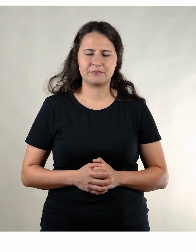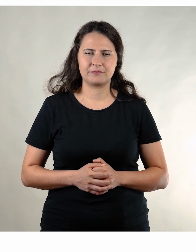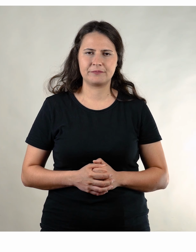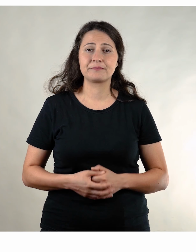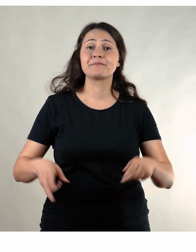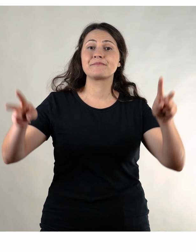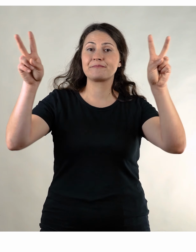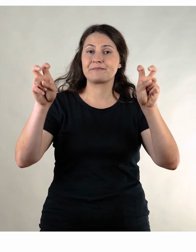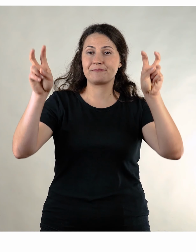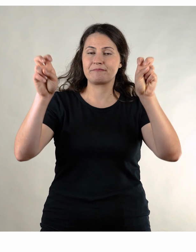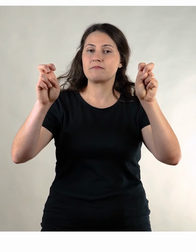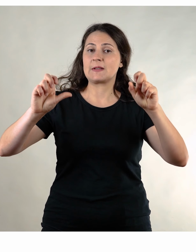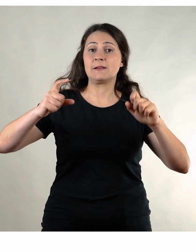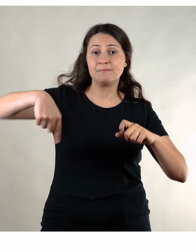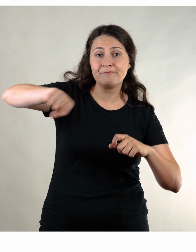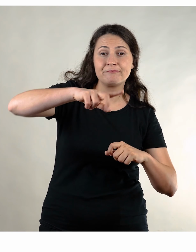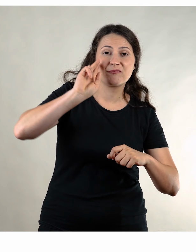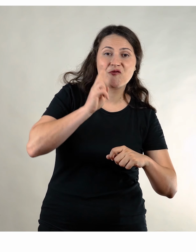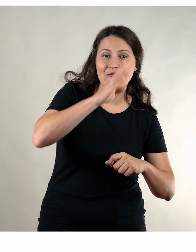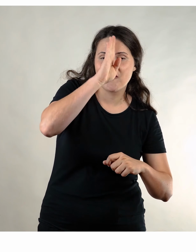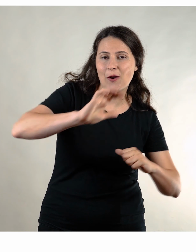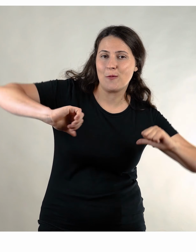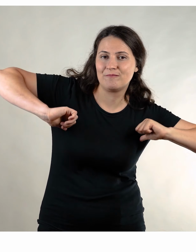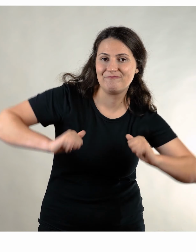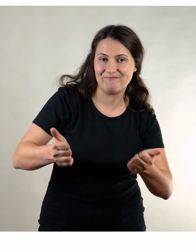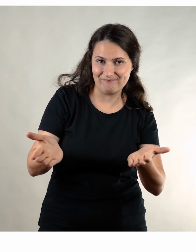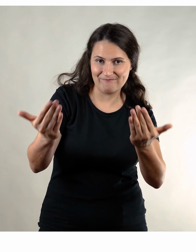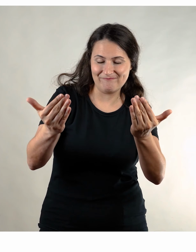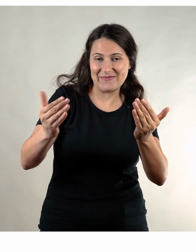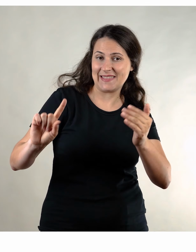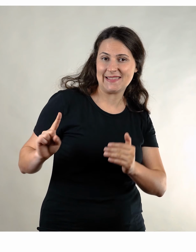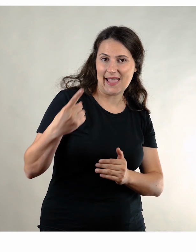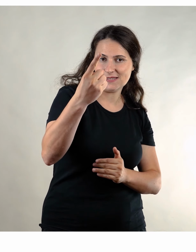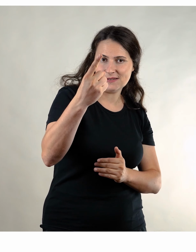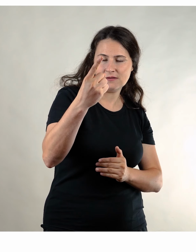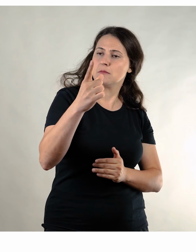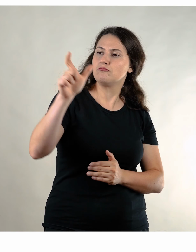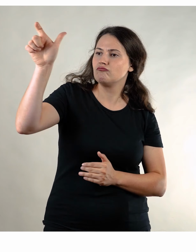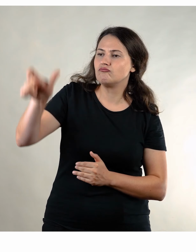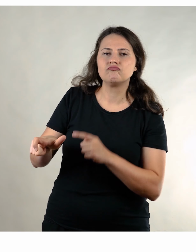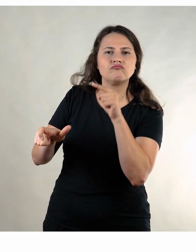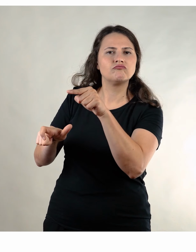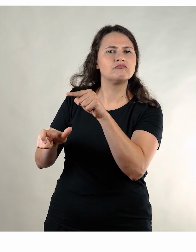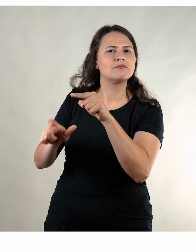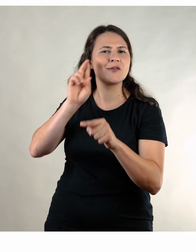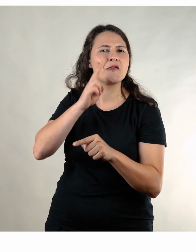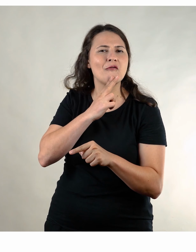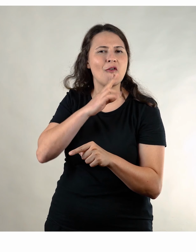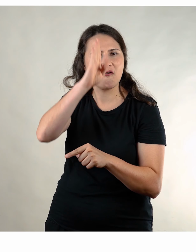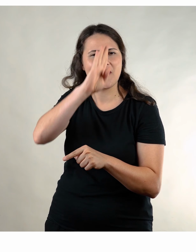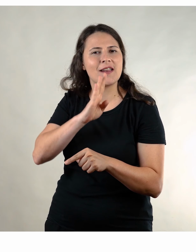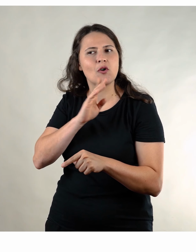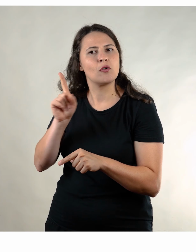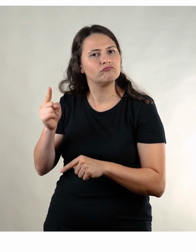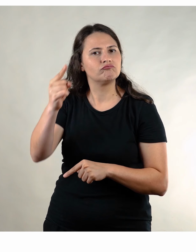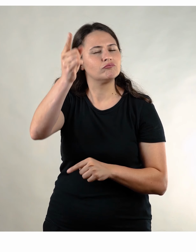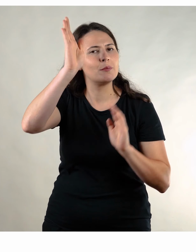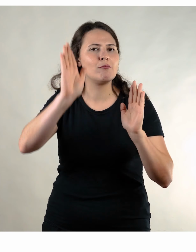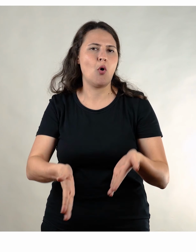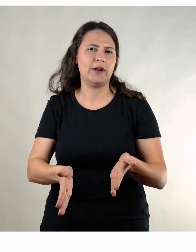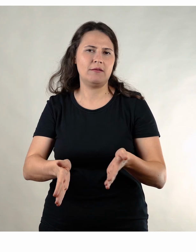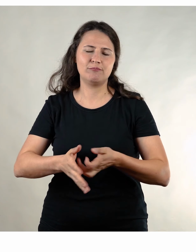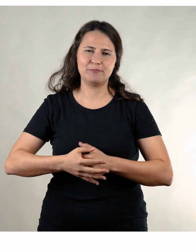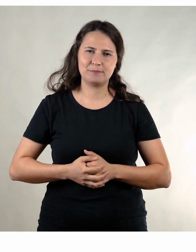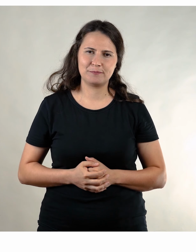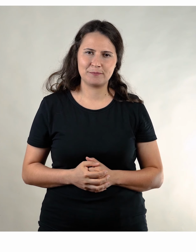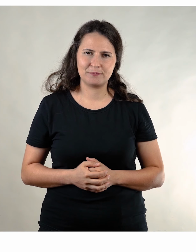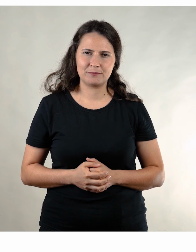Τολμήστε να ταξιδέψετε — Ταξιδιώτης με προβλήματα ακοής